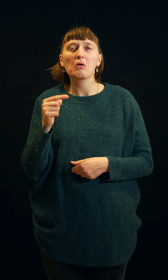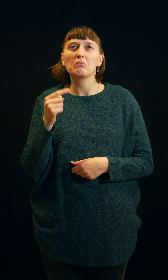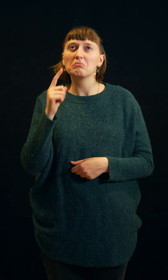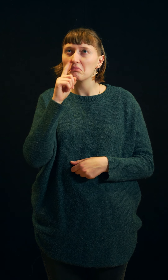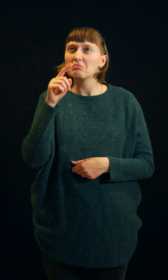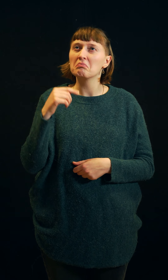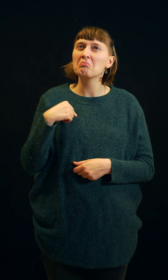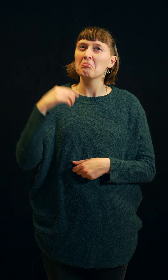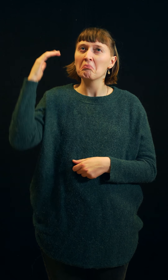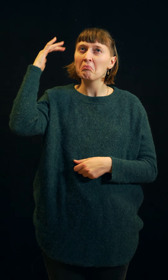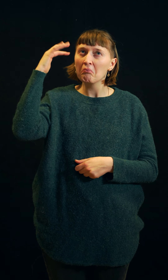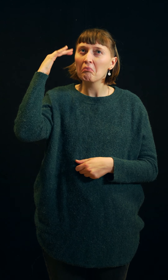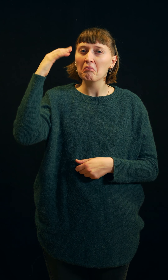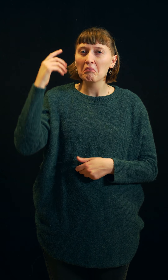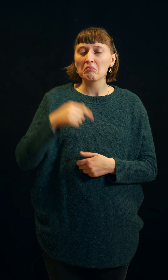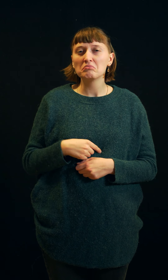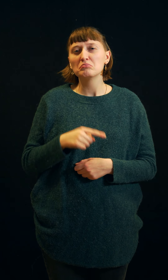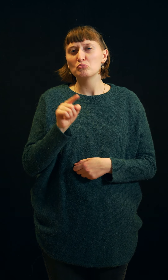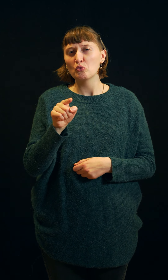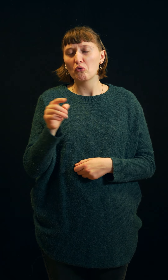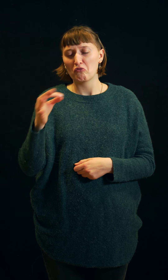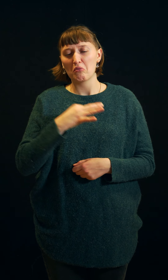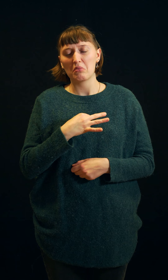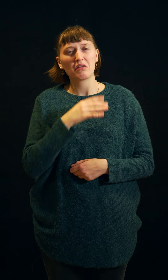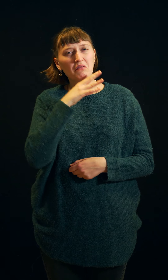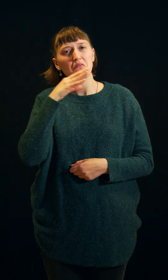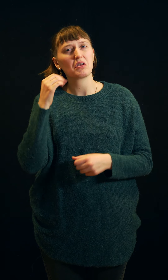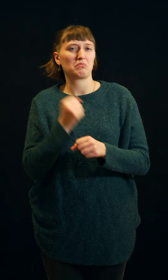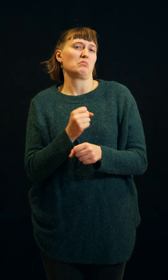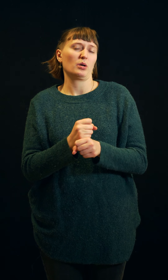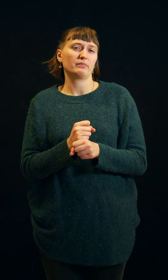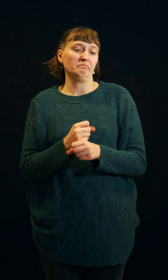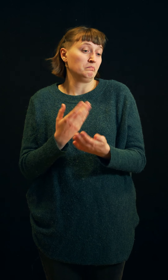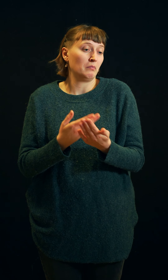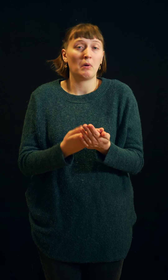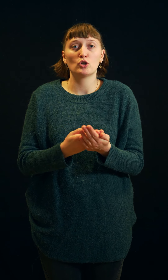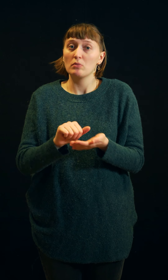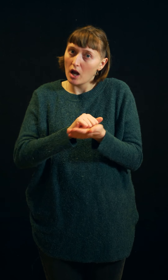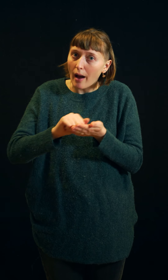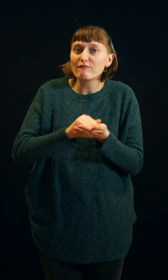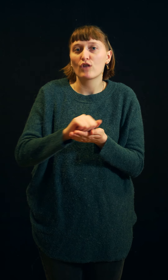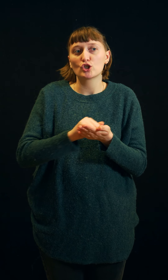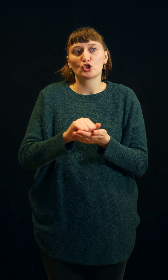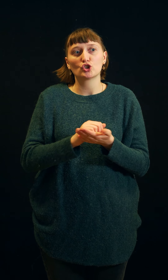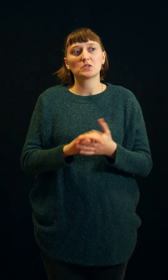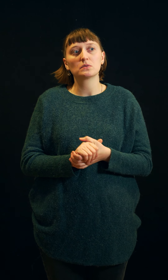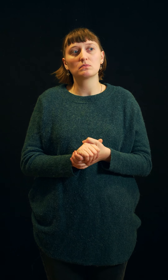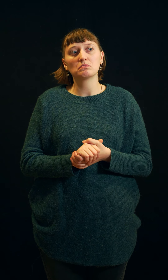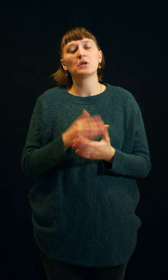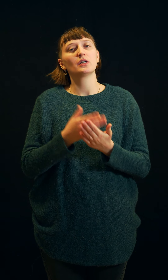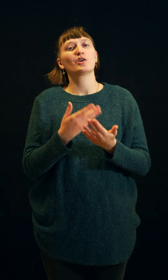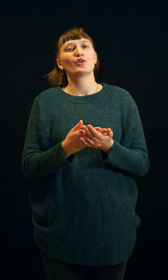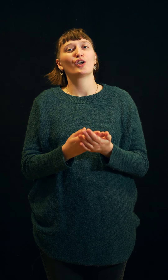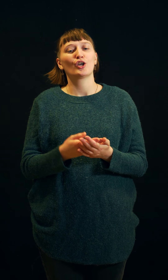Andererseits bist du der, der nach dem Essen mein Geschirr abspült.